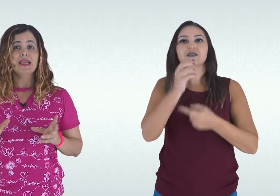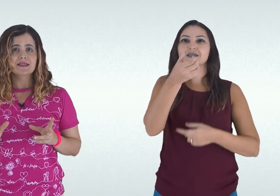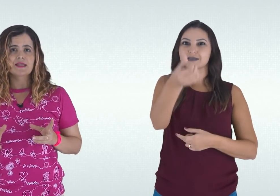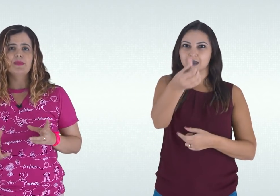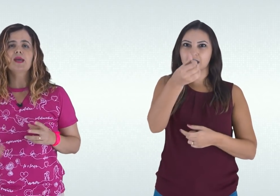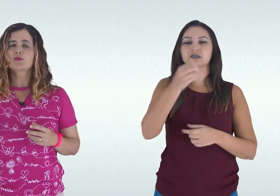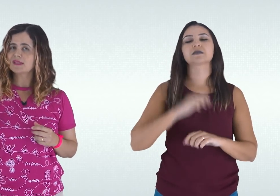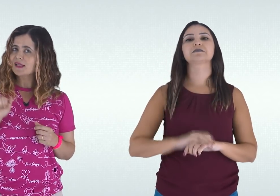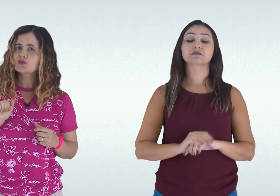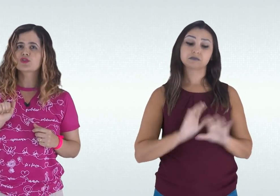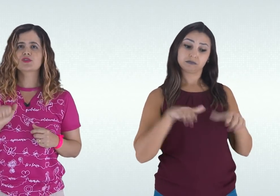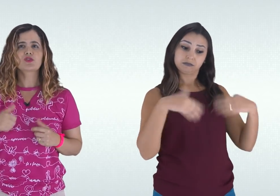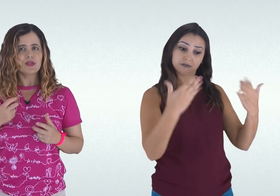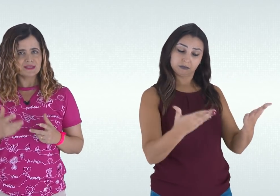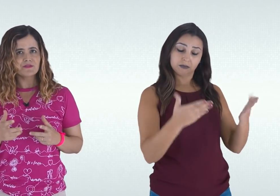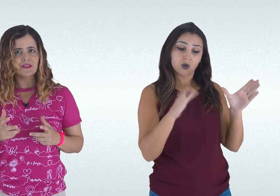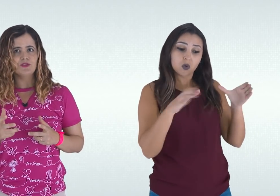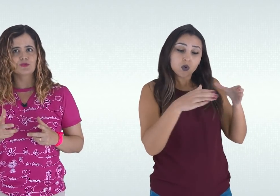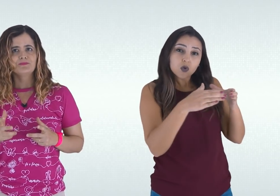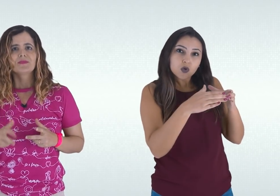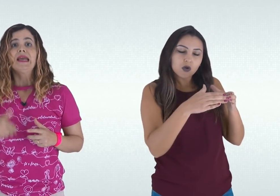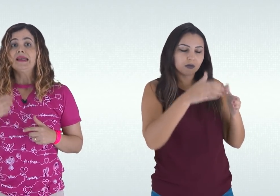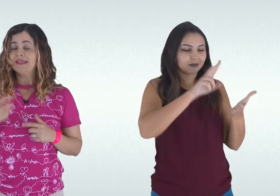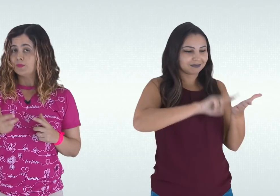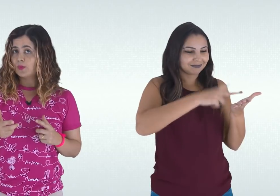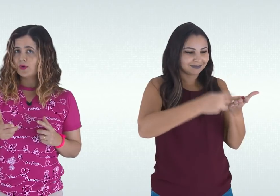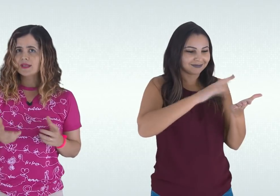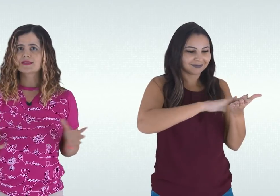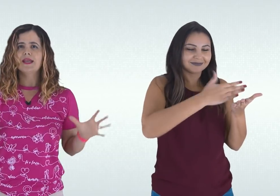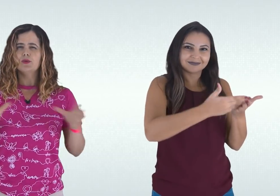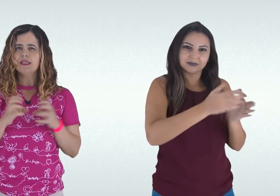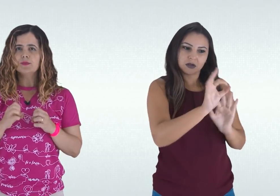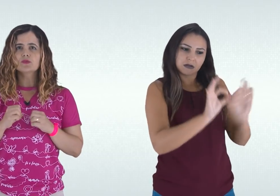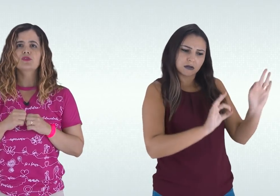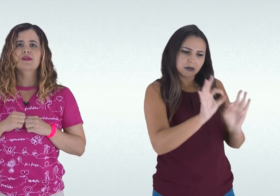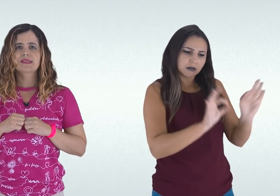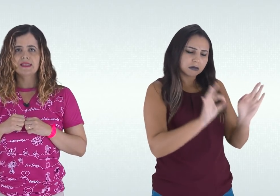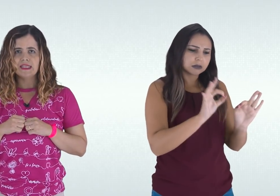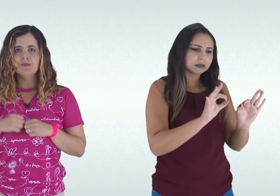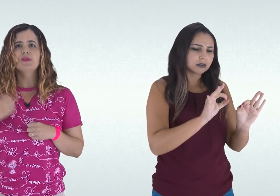recebemos 6 sugestões em vídeo. Depois reunimos nossa equipe de